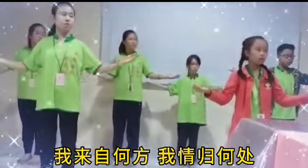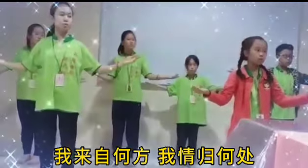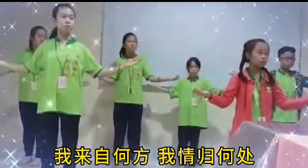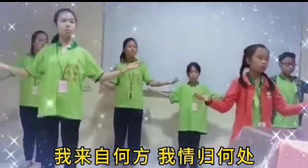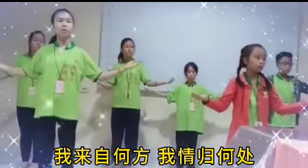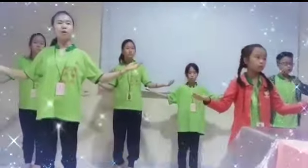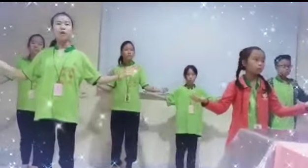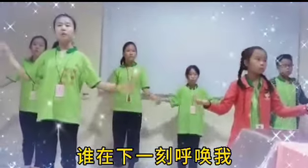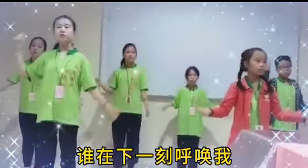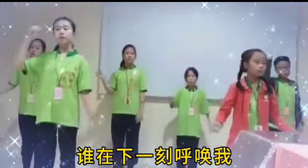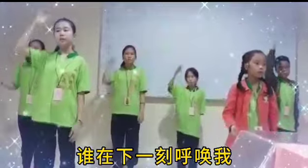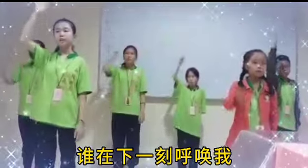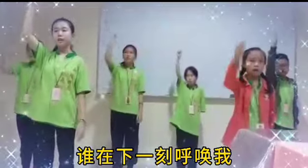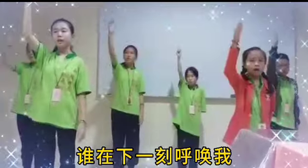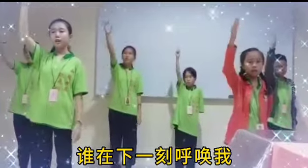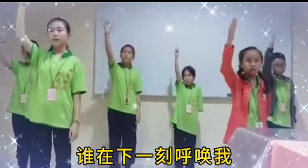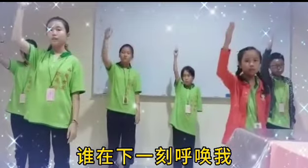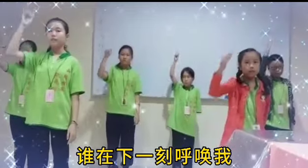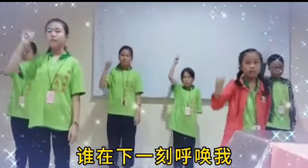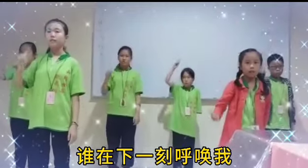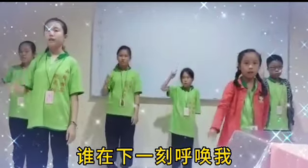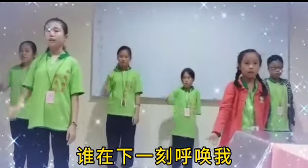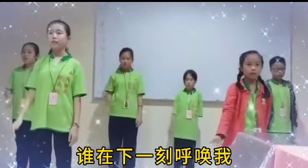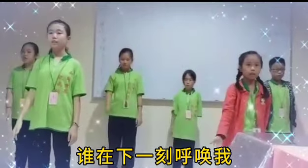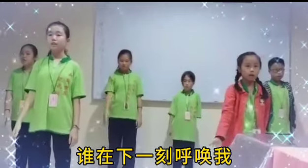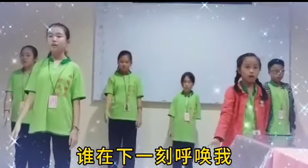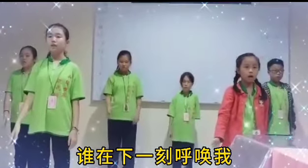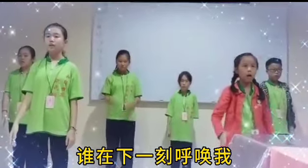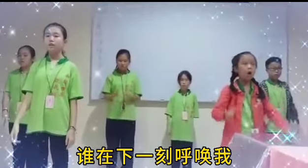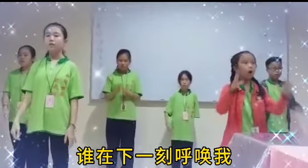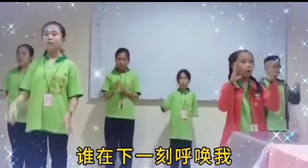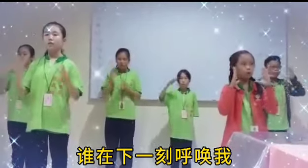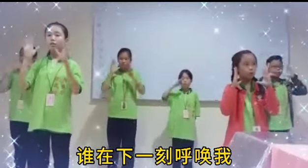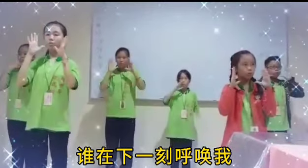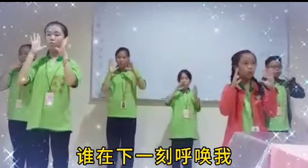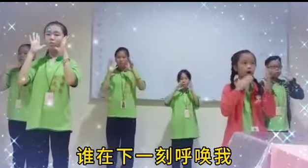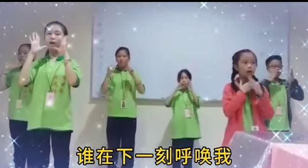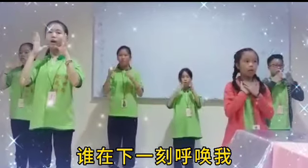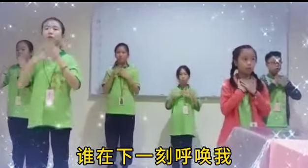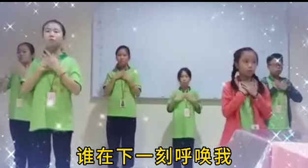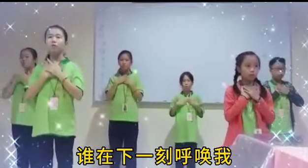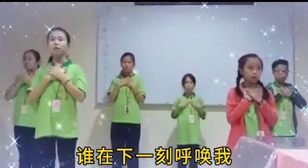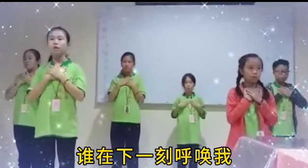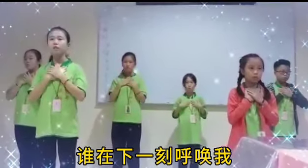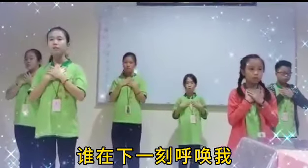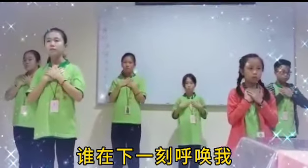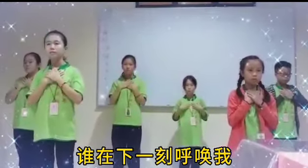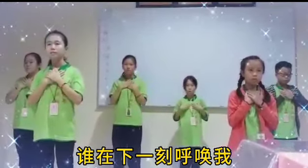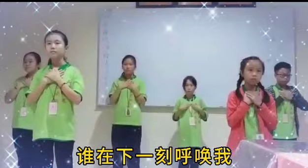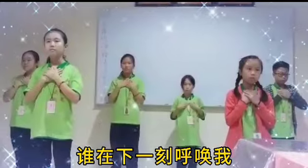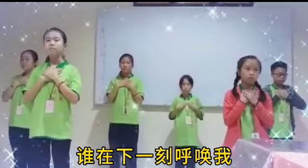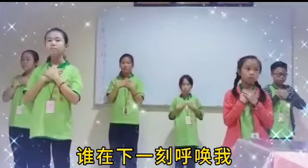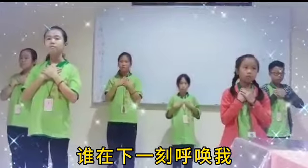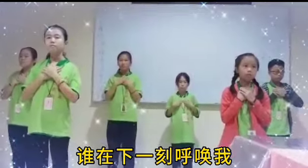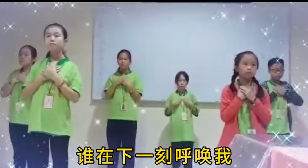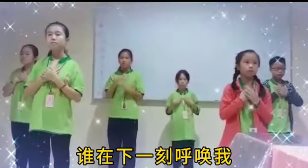谁在下一刻呼唤我